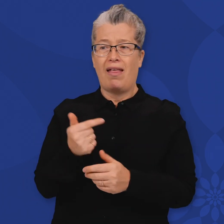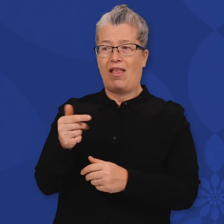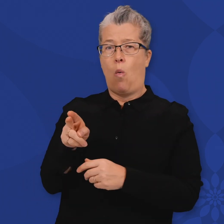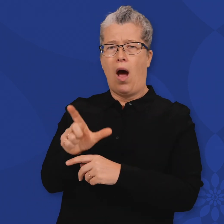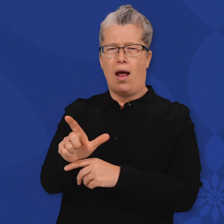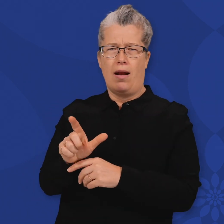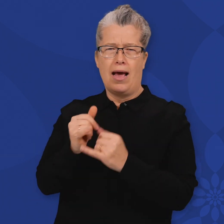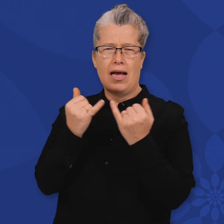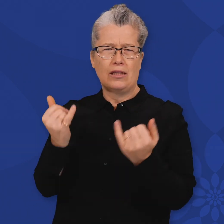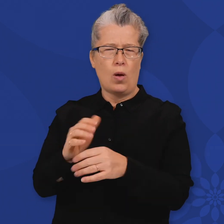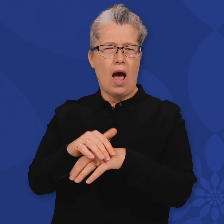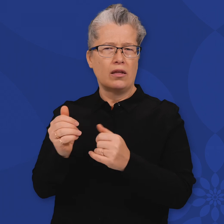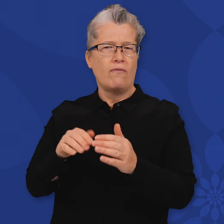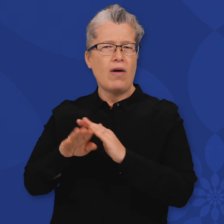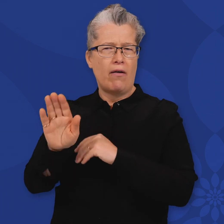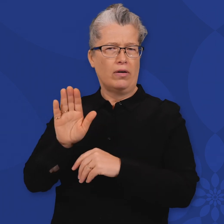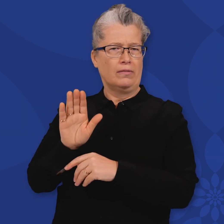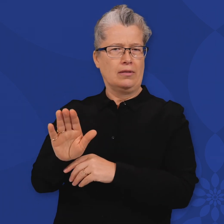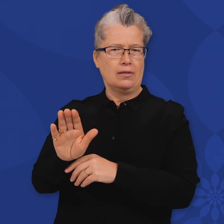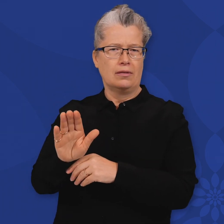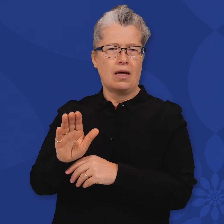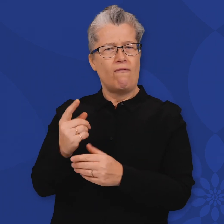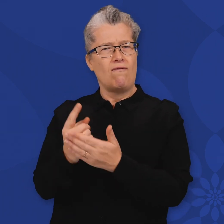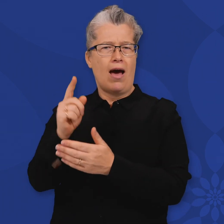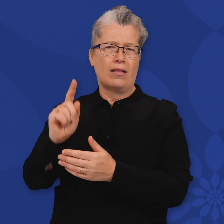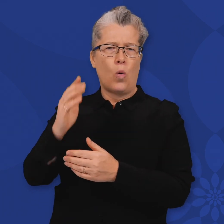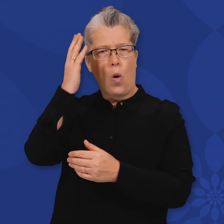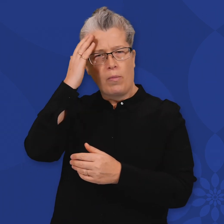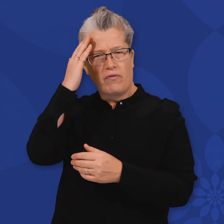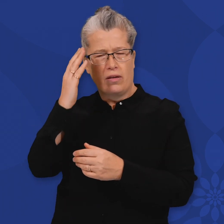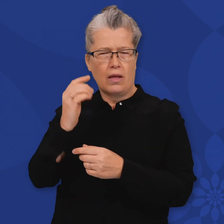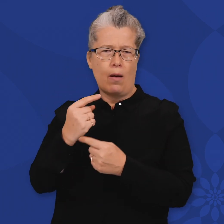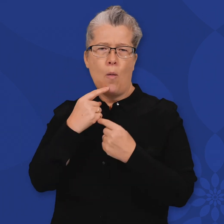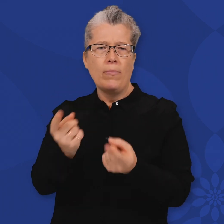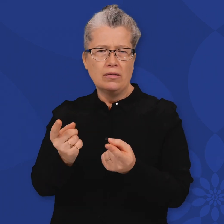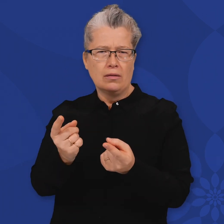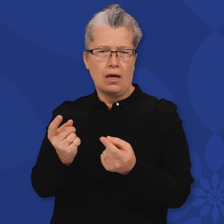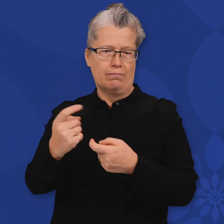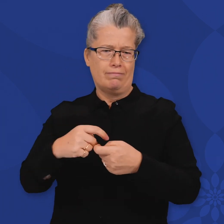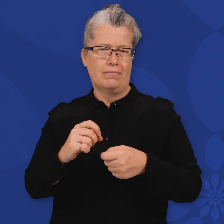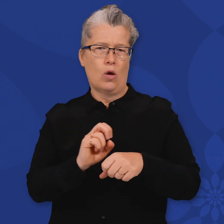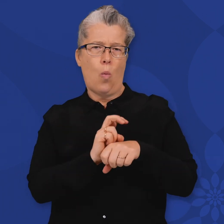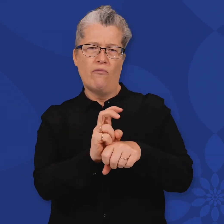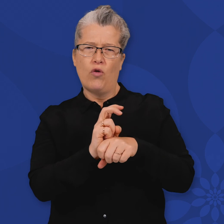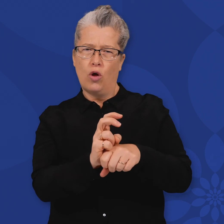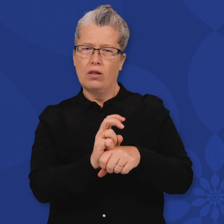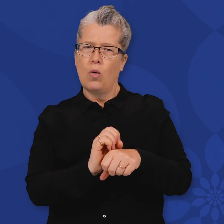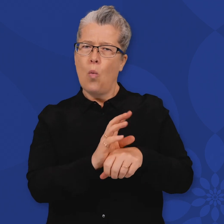Institutet för hälsa och välfärd publicerar de viktigaste uppgifterna om -